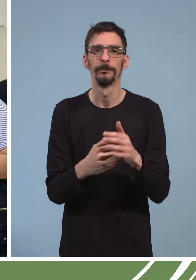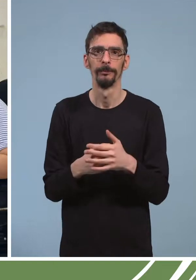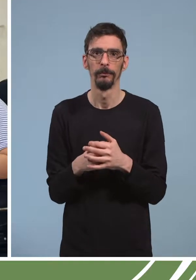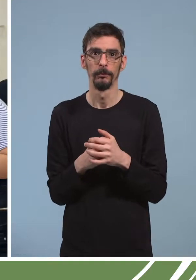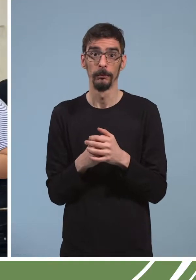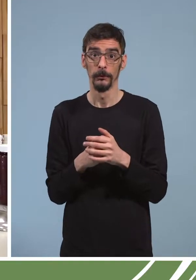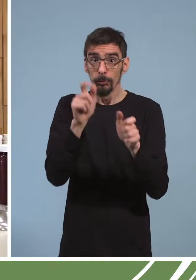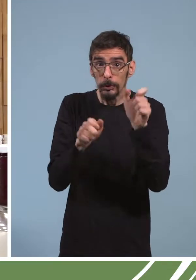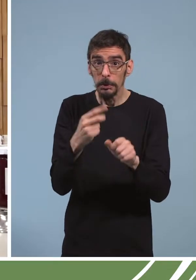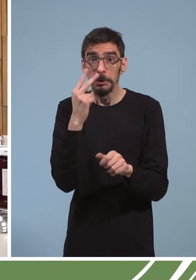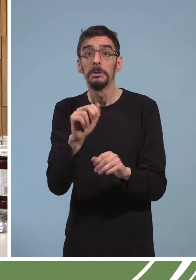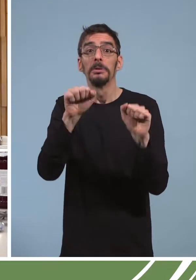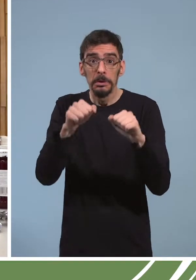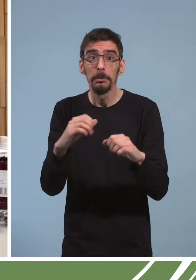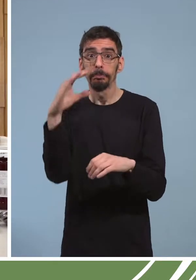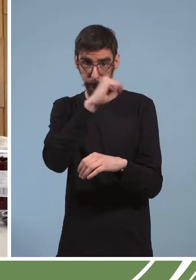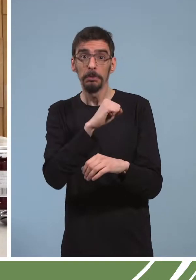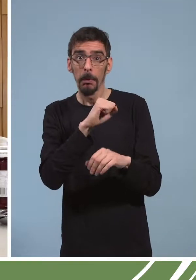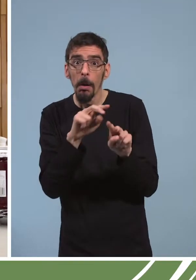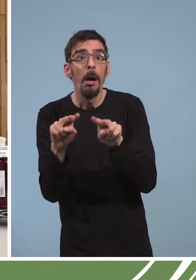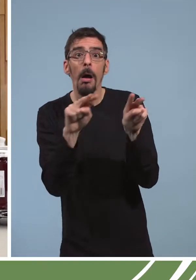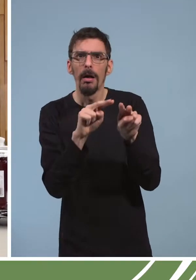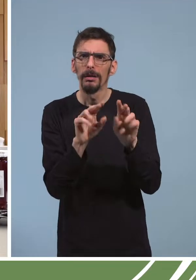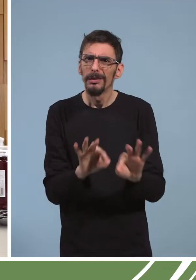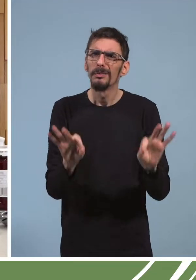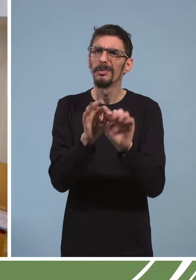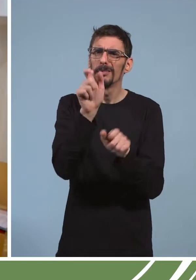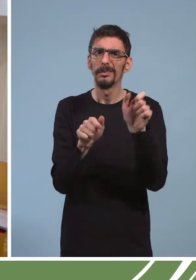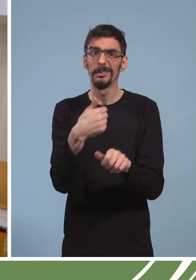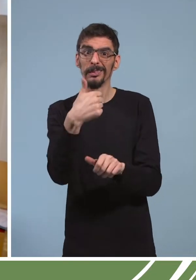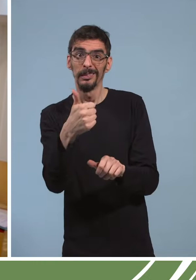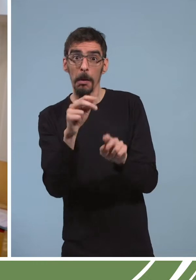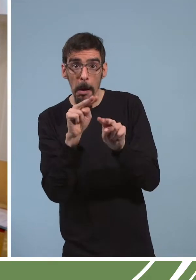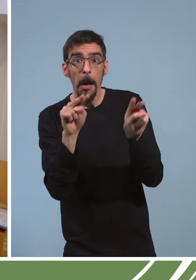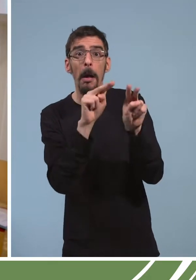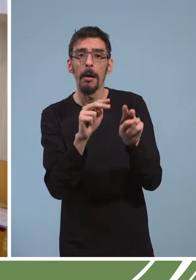Das gibt allen einen Überblick, und es ist wichtig, Teilnehmende mit einer Seh- beeinträchtigung einzubeziehen.